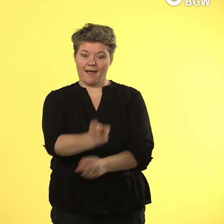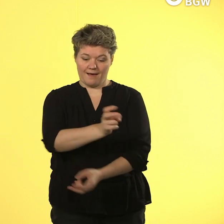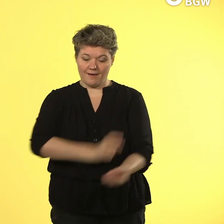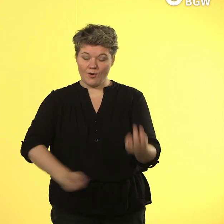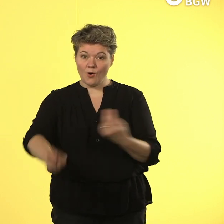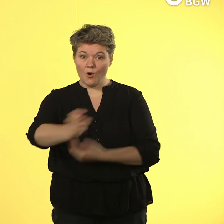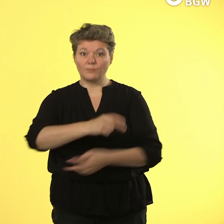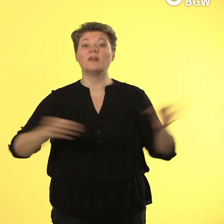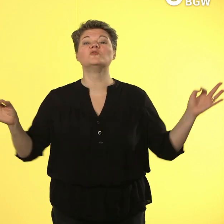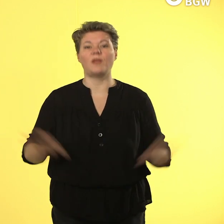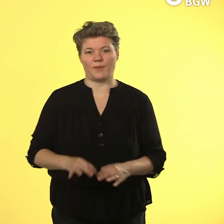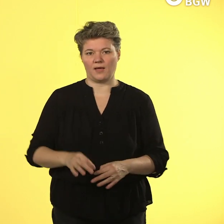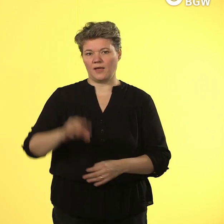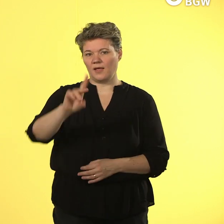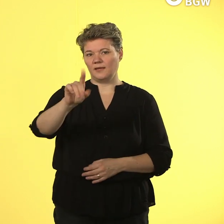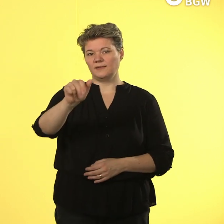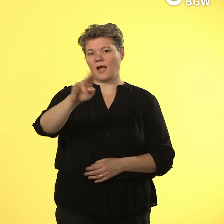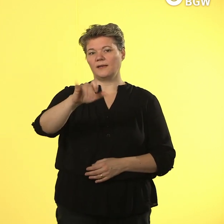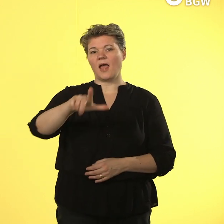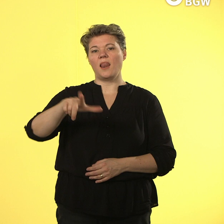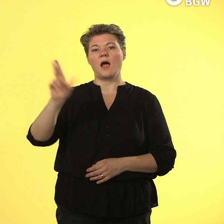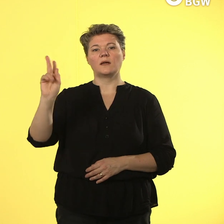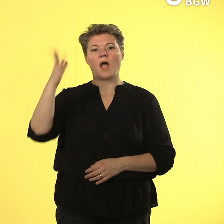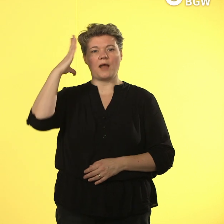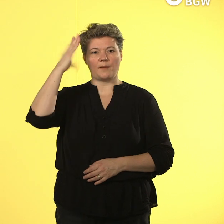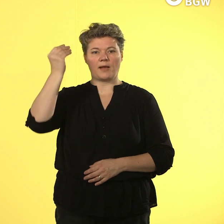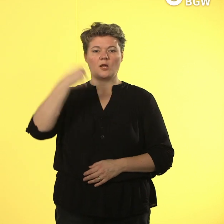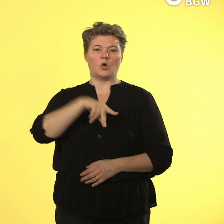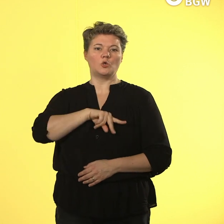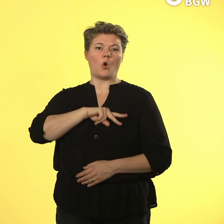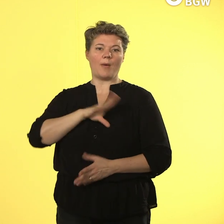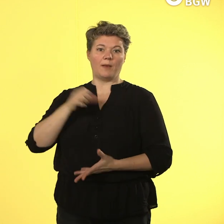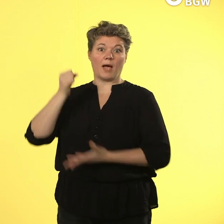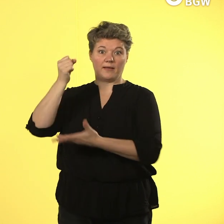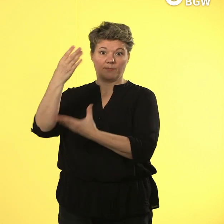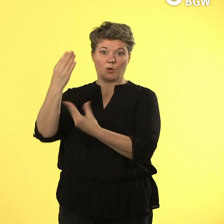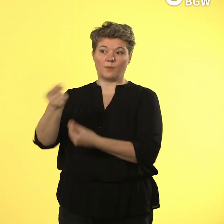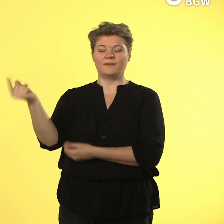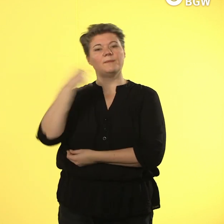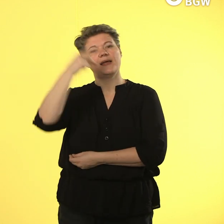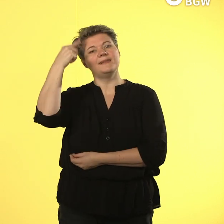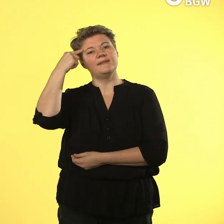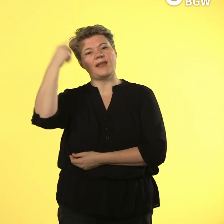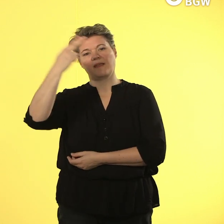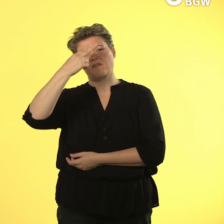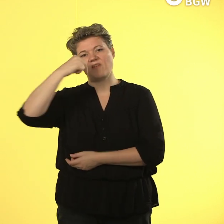nicht umsonst den Nobelpreis dafür gekriegt, die Denkfehler untersucht, alle möglichen Denkfehler, die wir jetzt kennen, die hab ich.